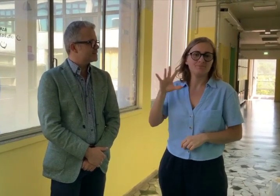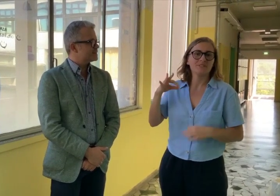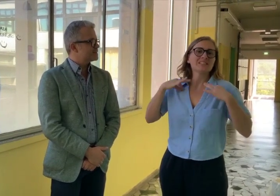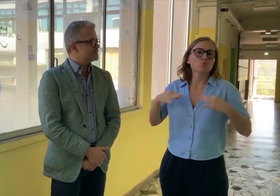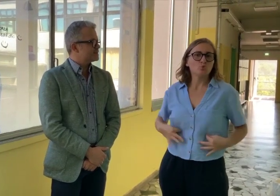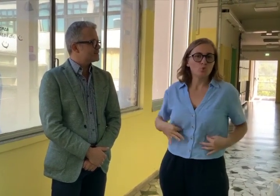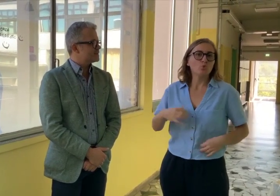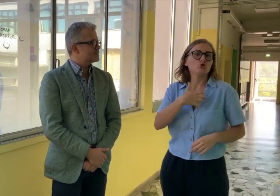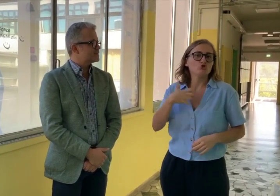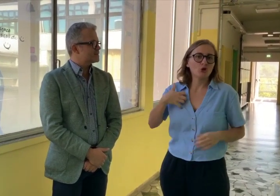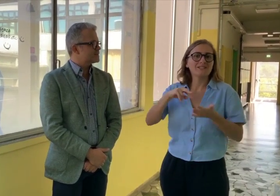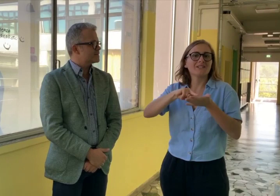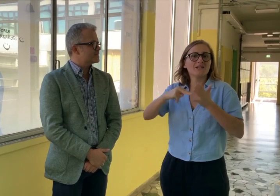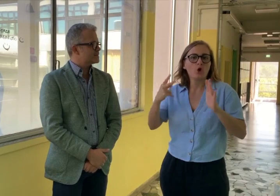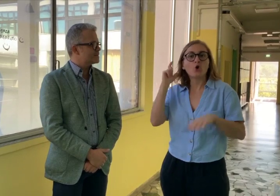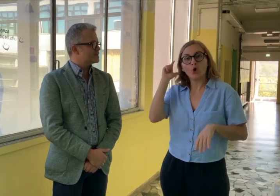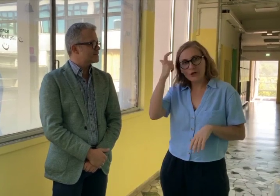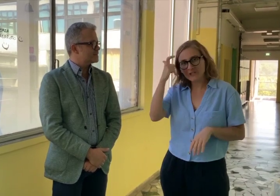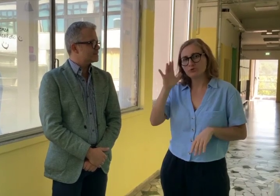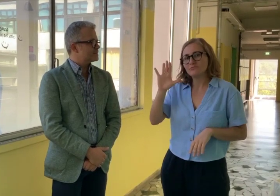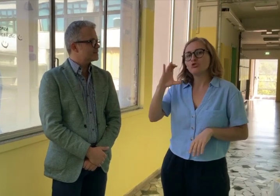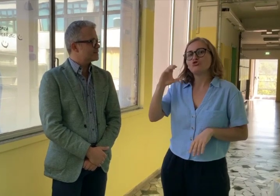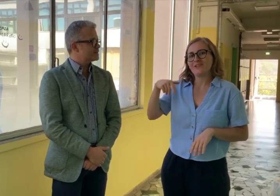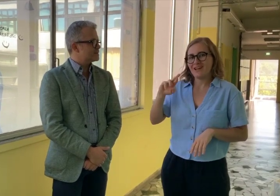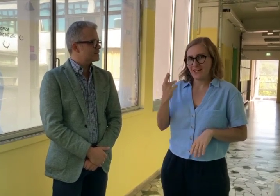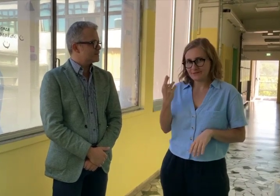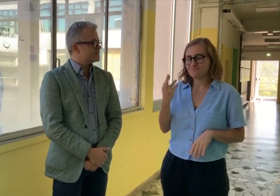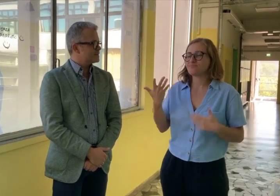dell'Istituto di Scienze e Tecnologie della Cognizione (CNR),